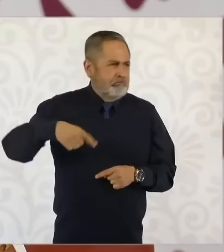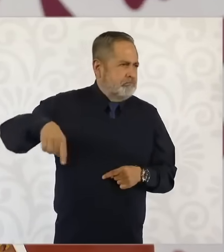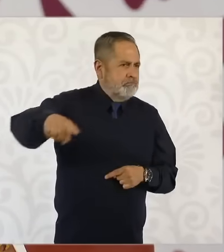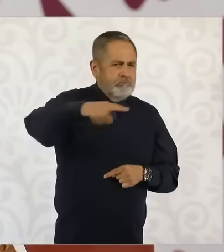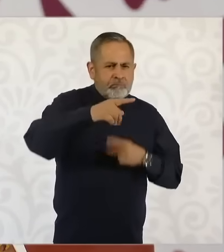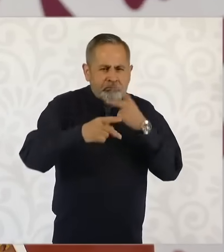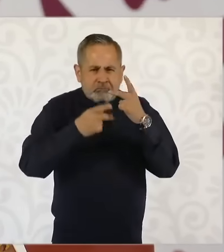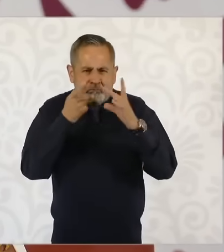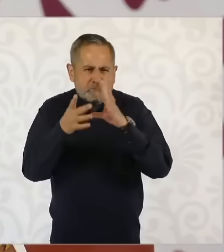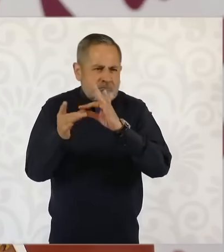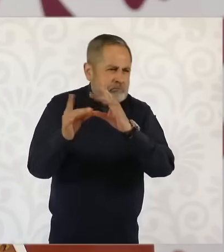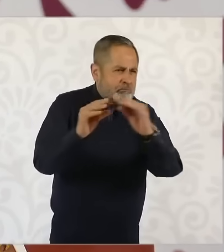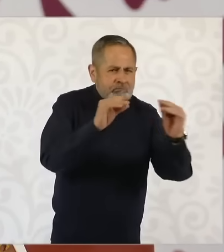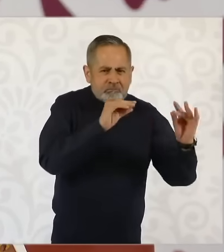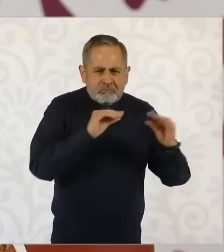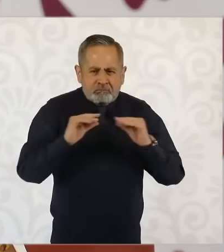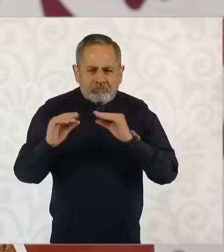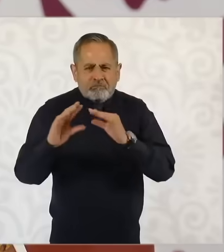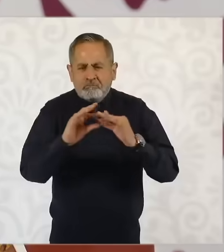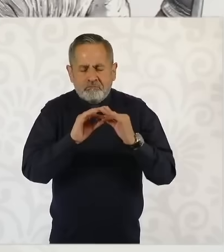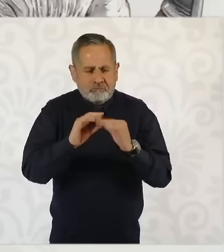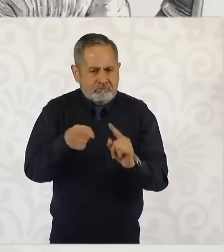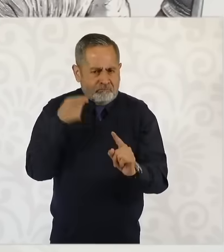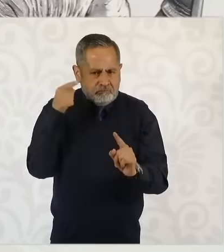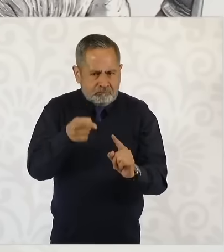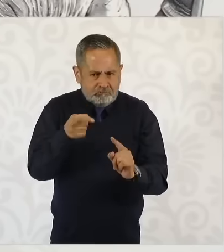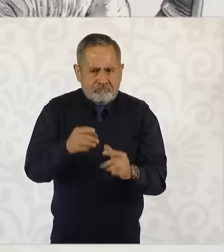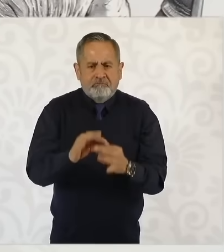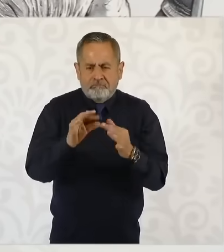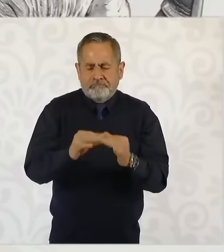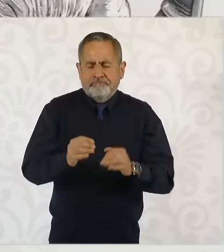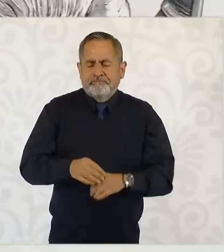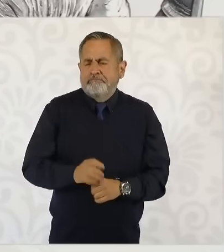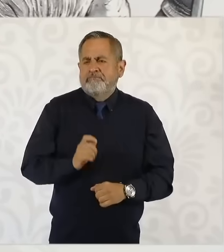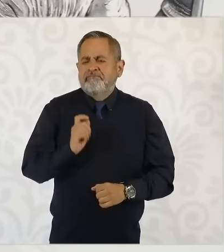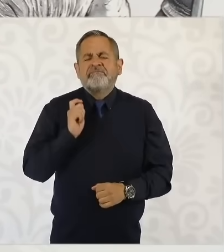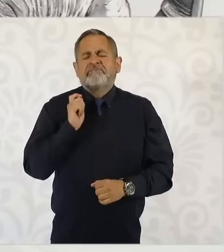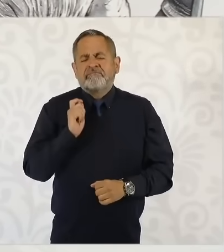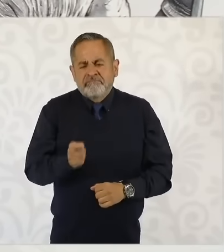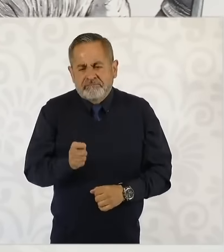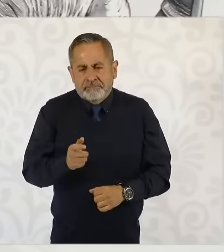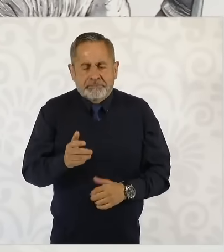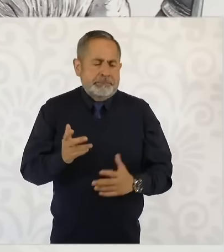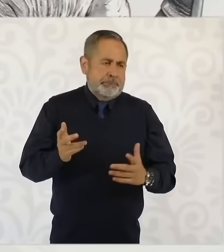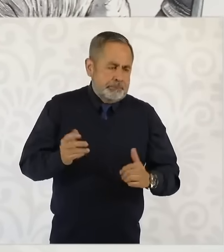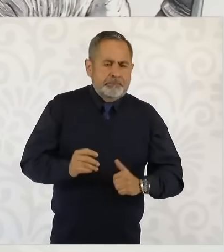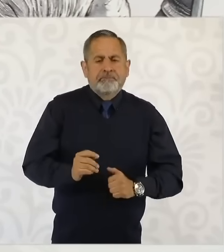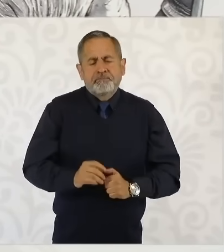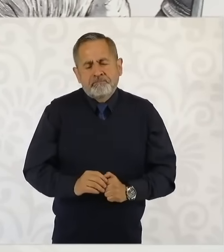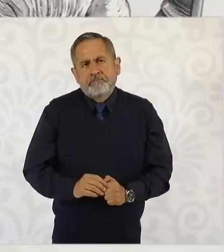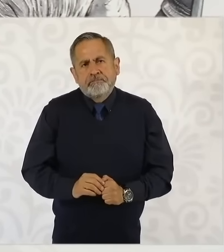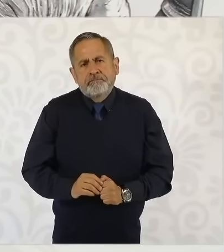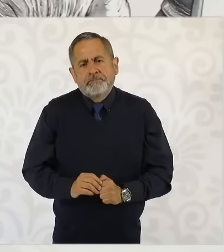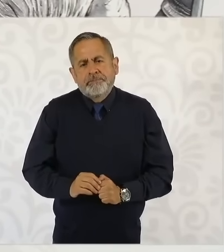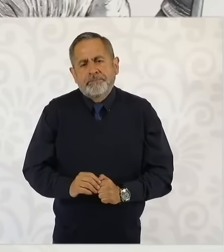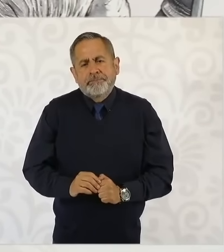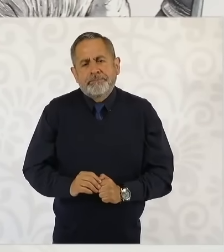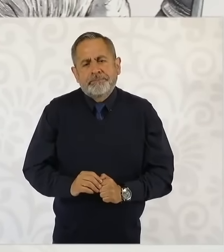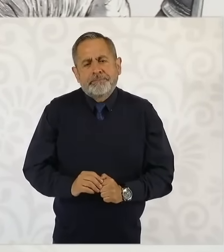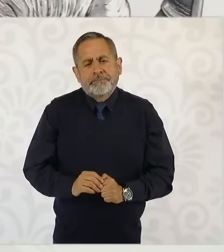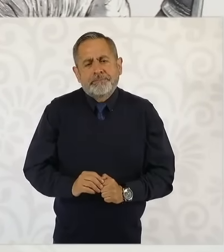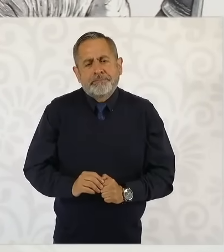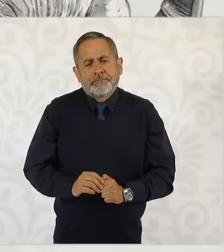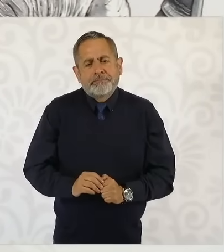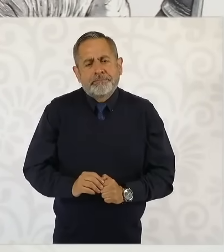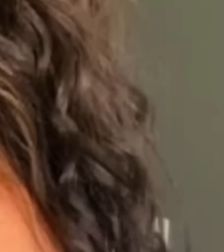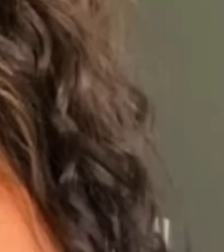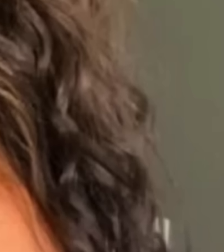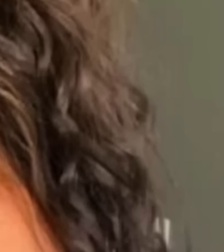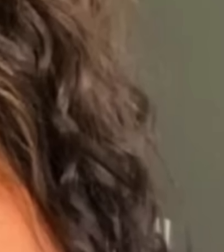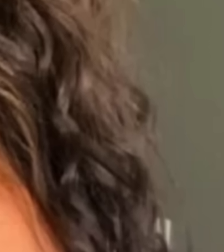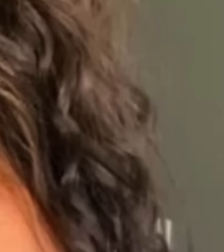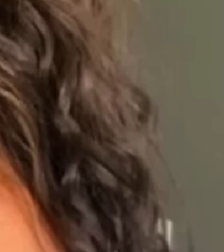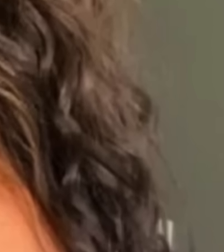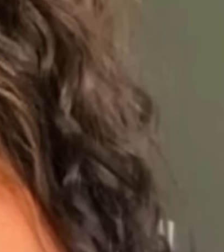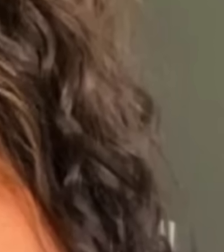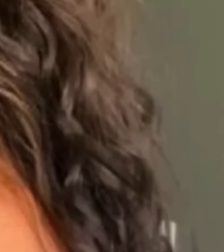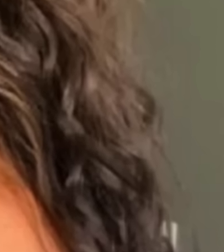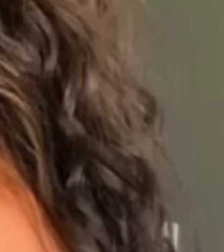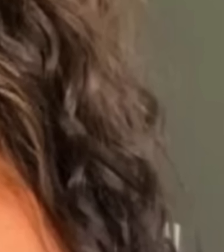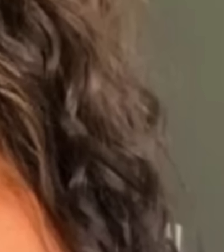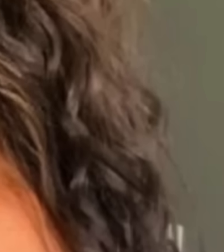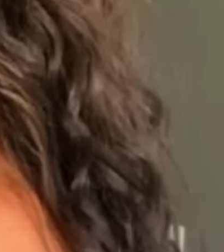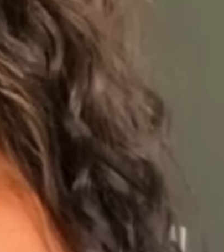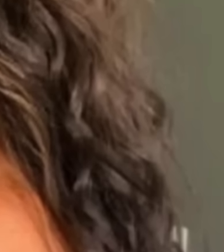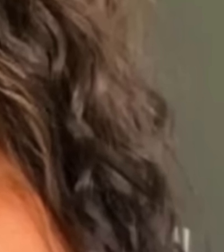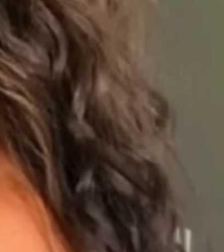los medios de comunicación que tiene que ver con la concesión y ratificación de un amparo para